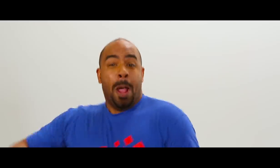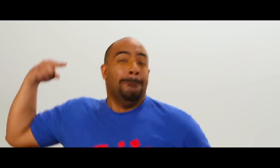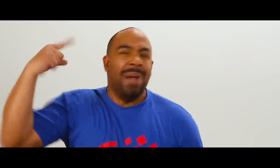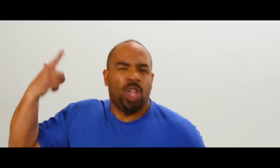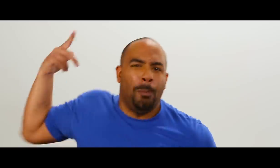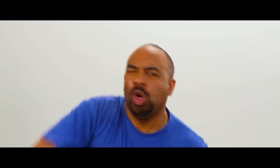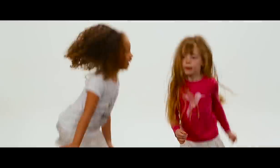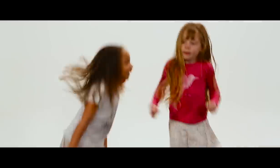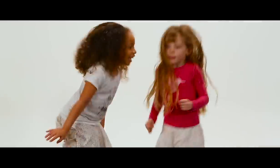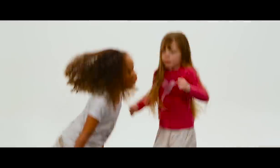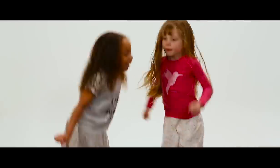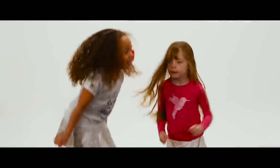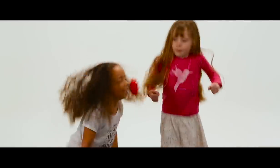maintenant bouge ton corps